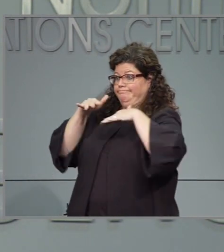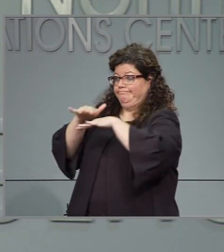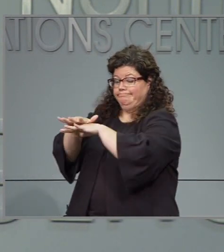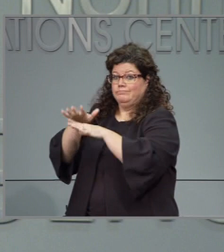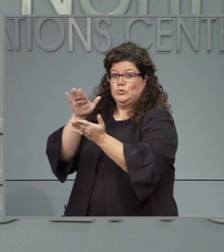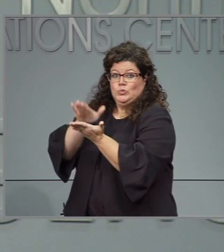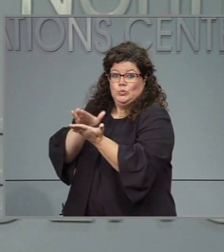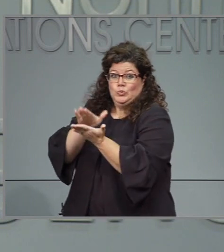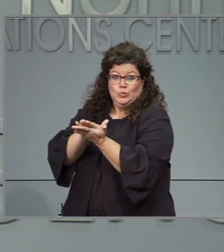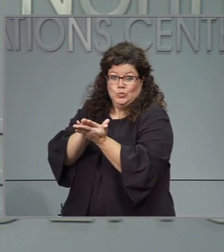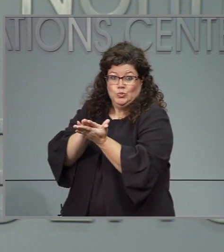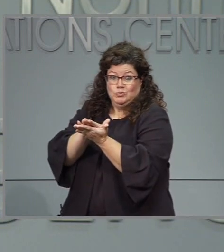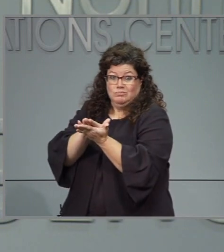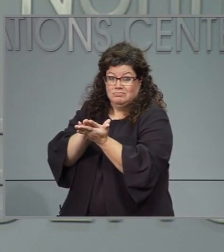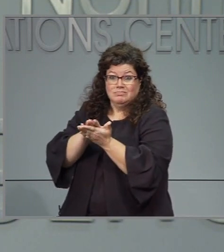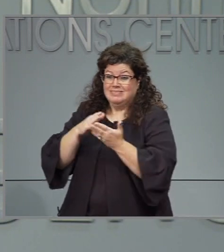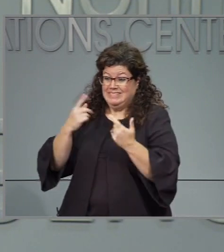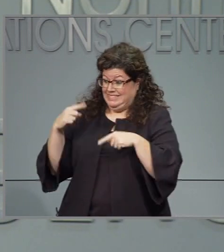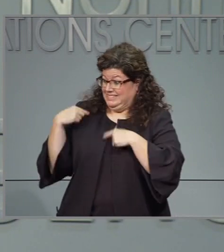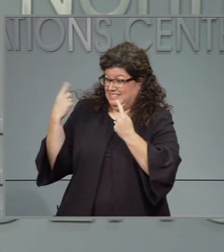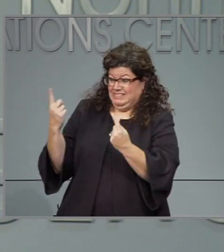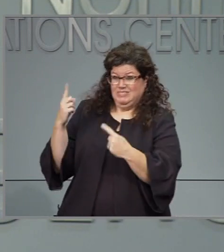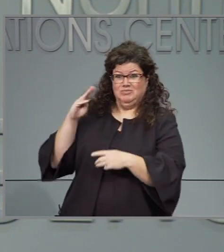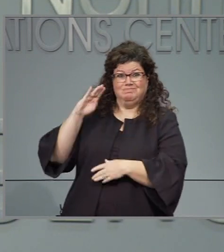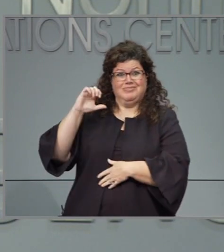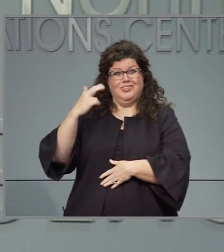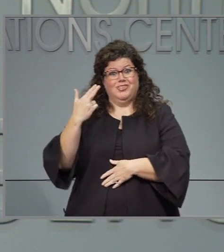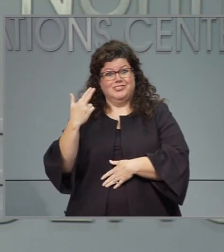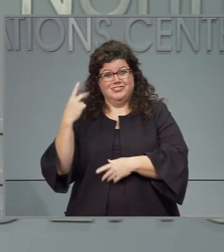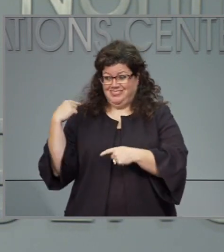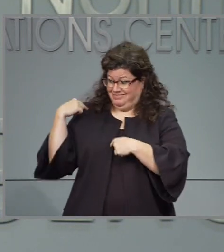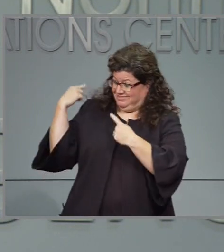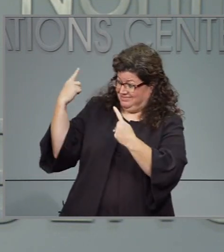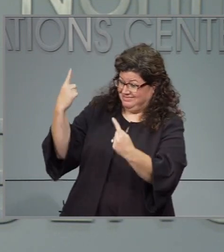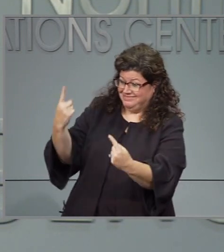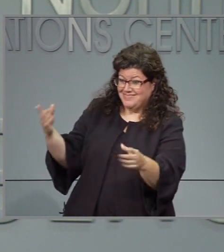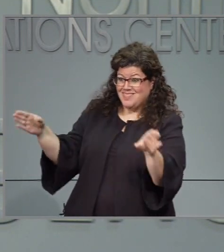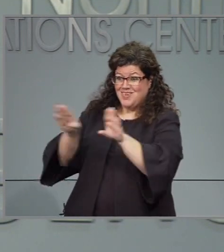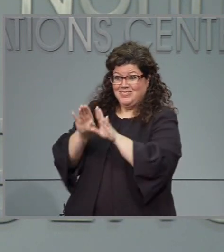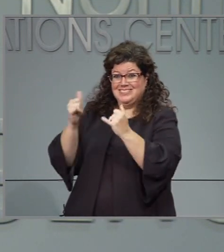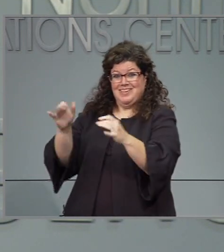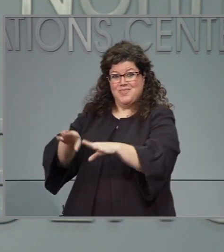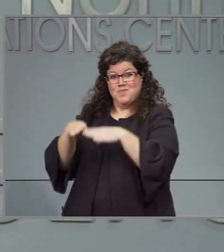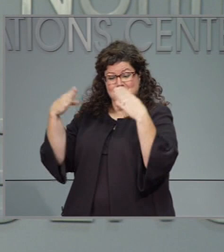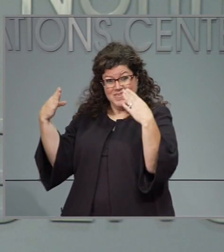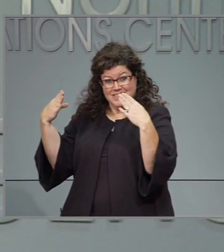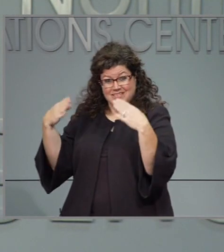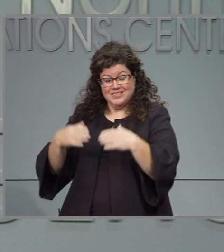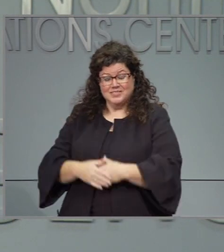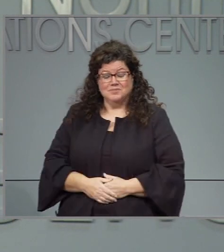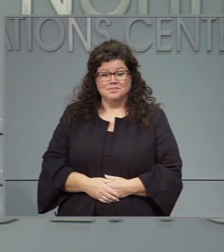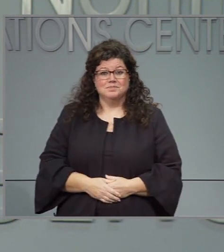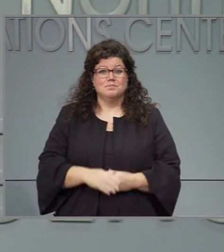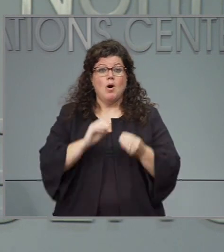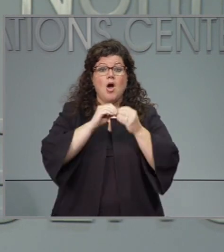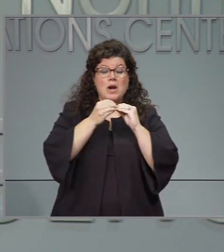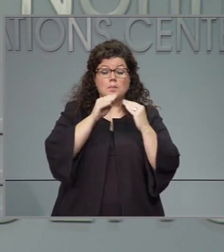en persona algunos por primera vez desde el inicio de la pandemia. No esté estabilidad. Espera aquí y con el clima más